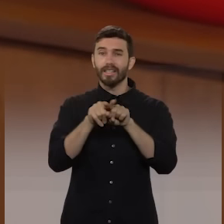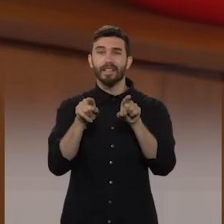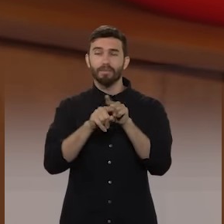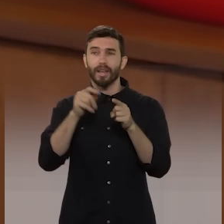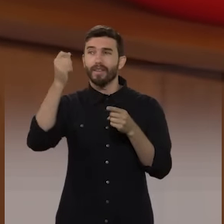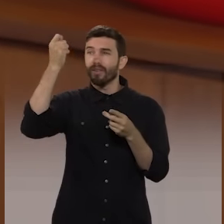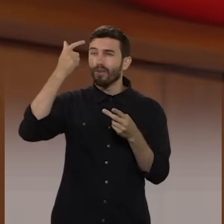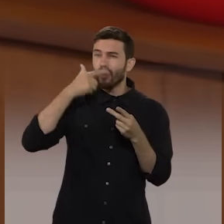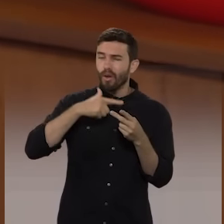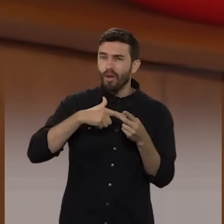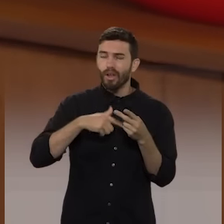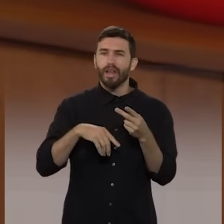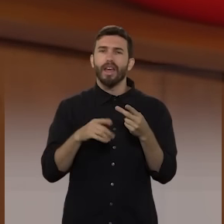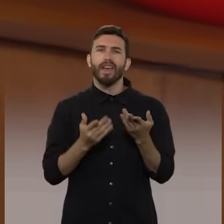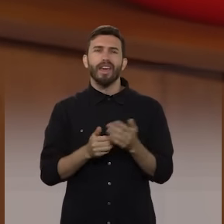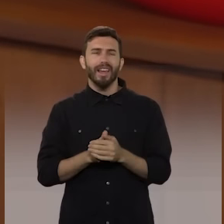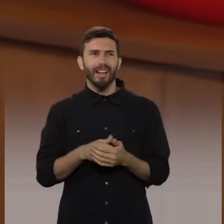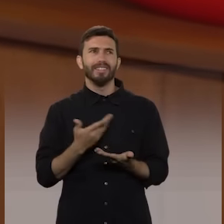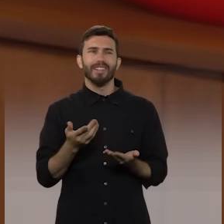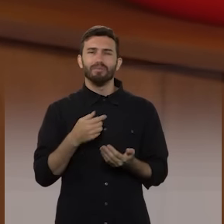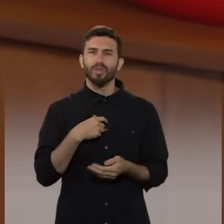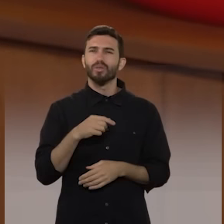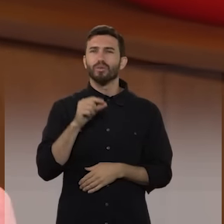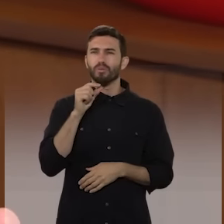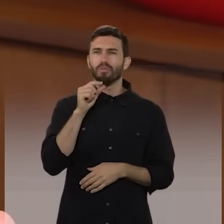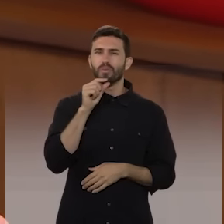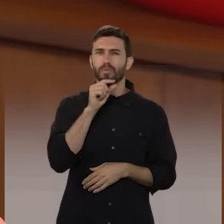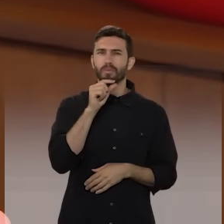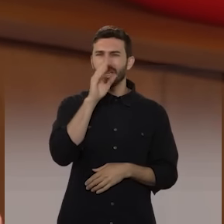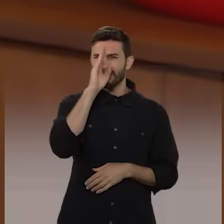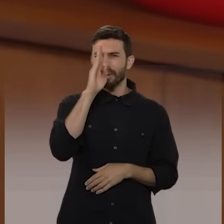ela está muito nas costas, ela está muito concentrada nas costas Leste